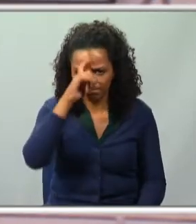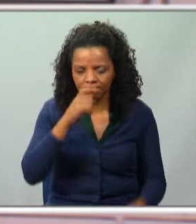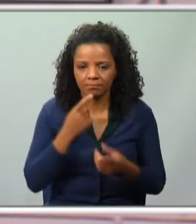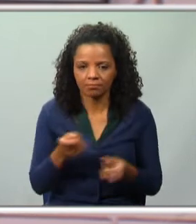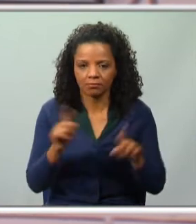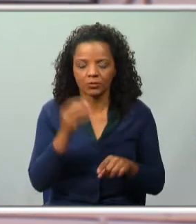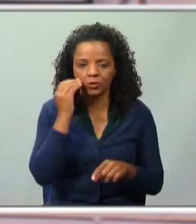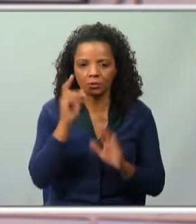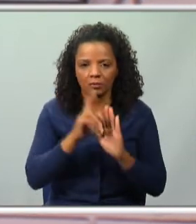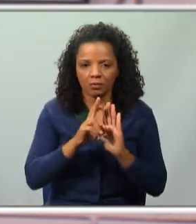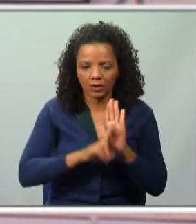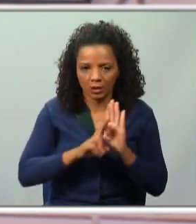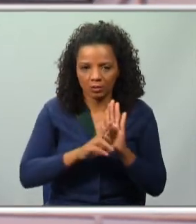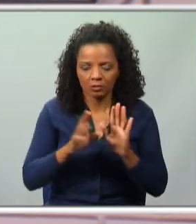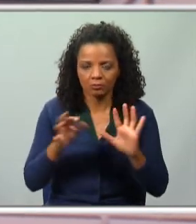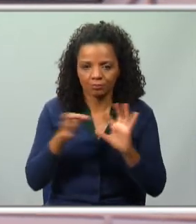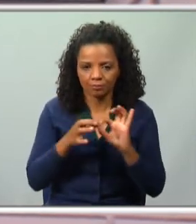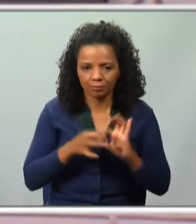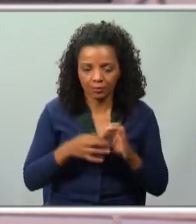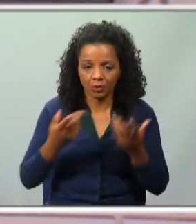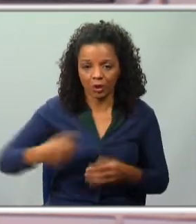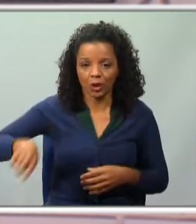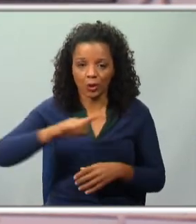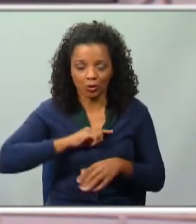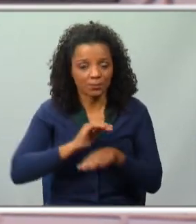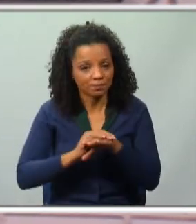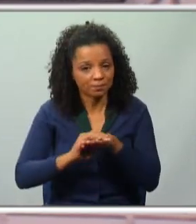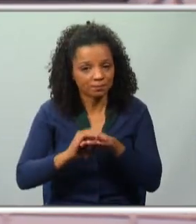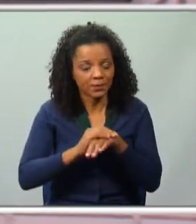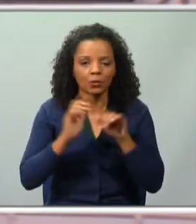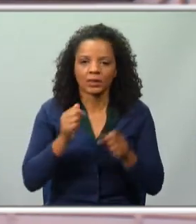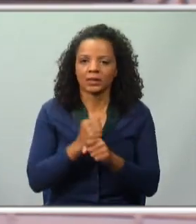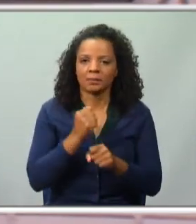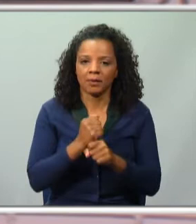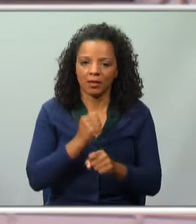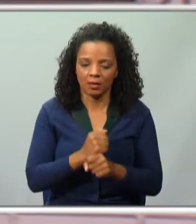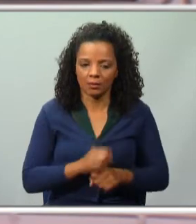estas relações e agora vamos nos meus queridos começar o nosso trabalho vamos 這些關係，現在讓我們去我的親愛的 開始我們的工作 我們走吧